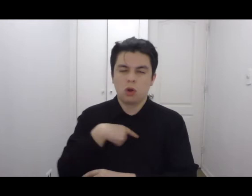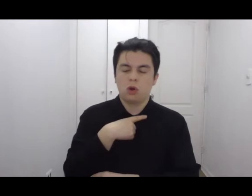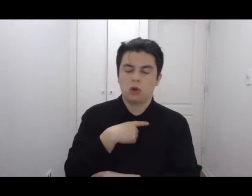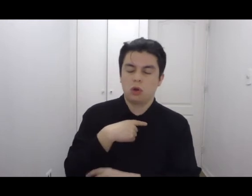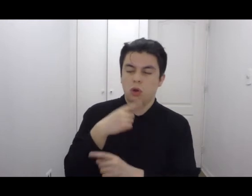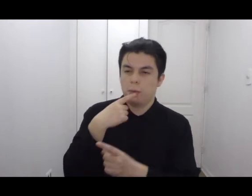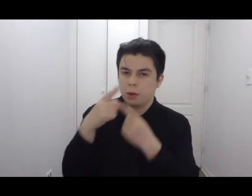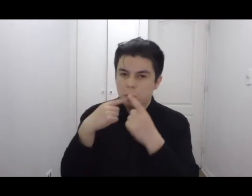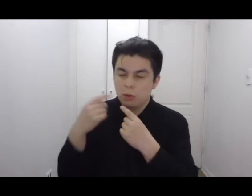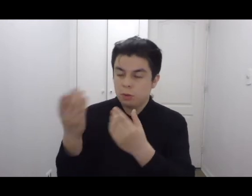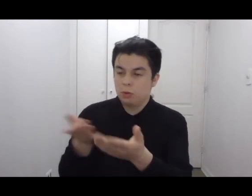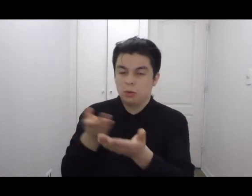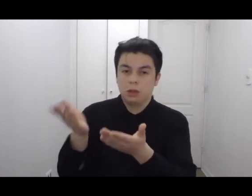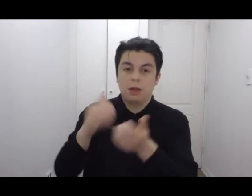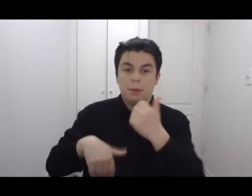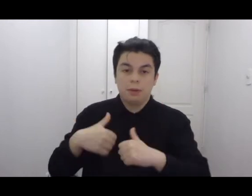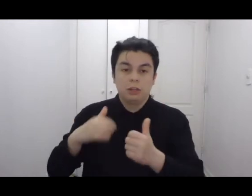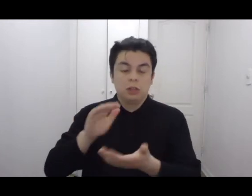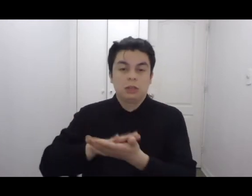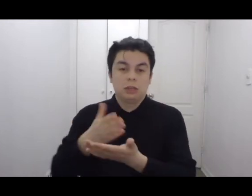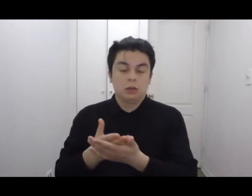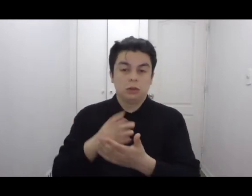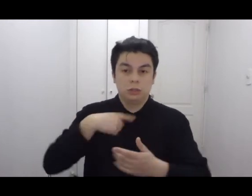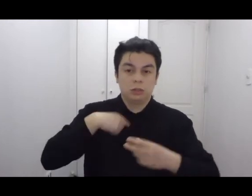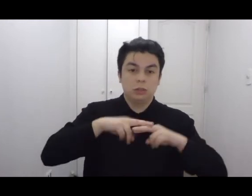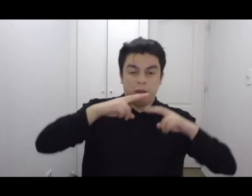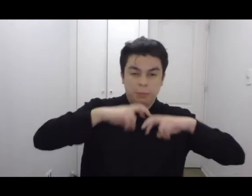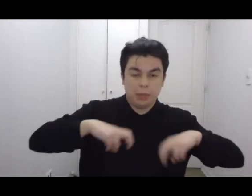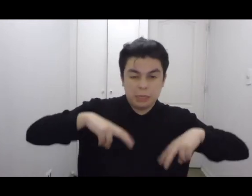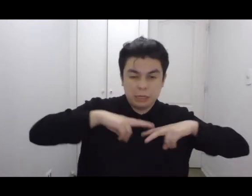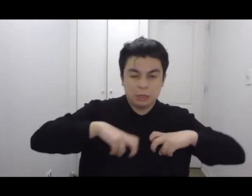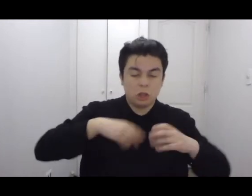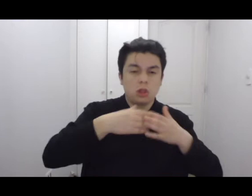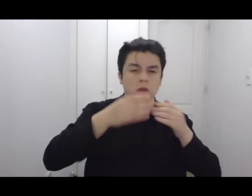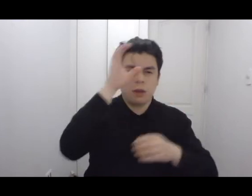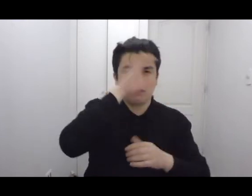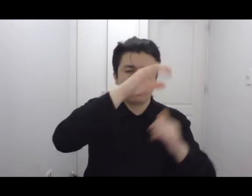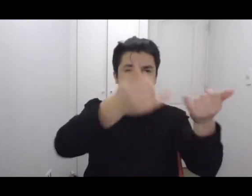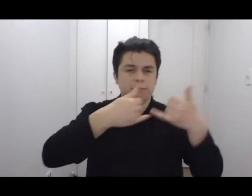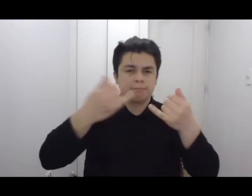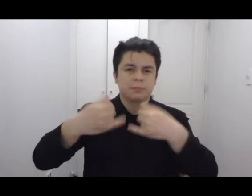pequeña investigación de donde poder buscar información si bien hoy en día hay harta